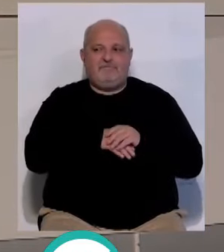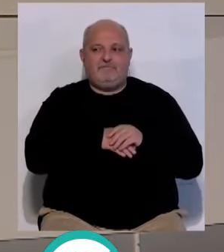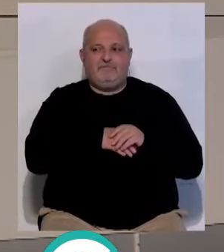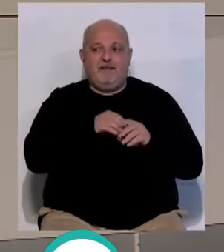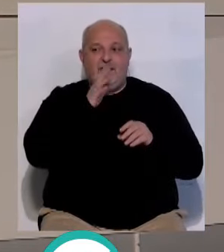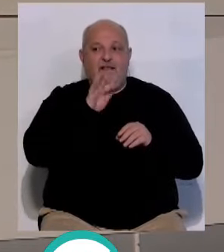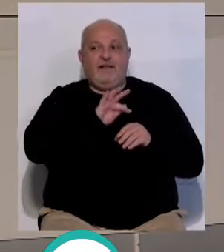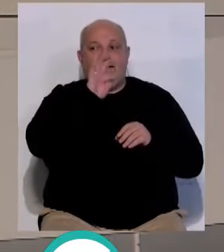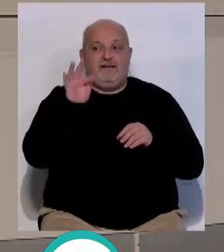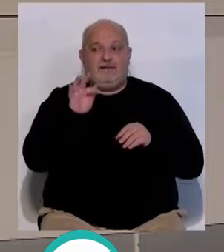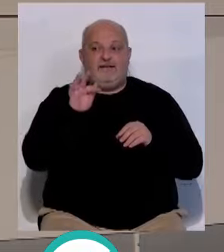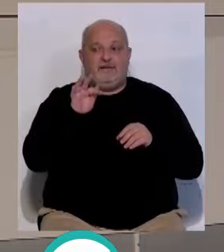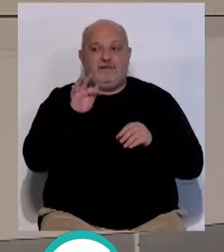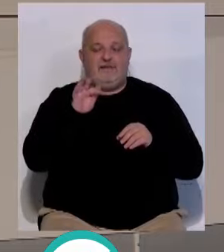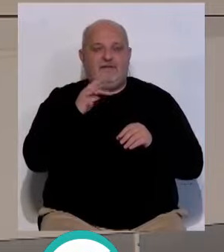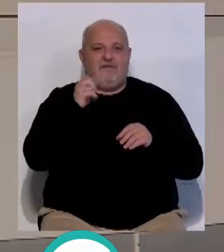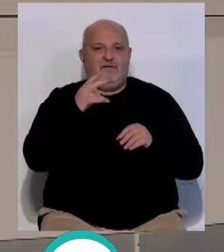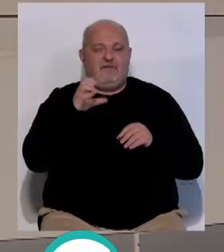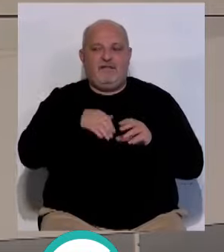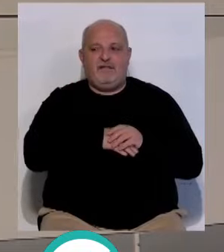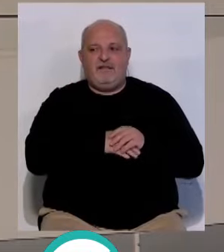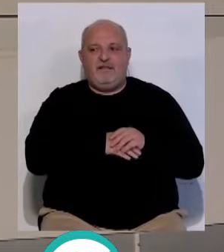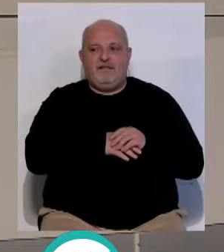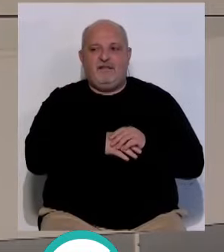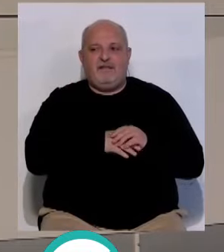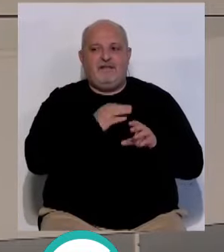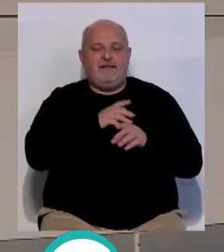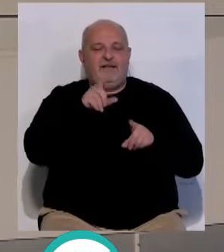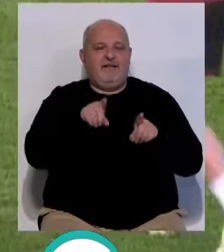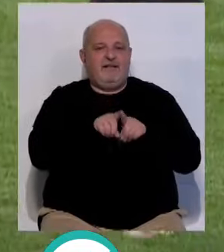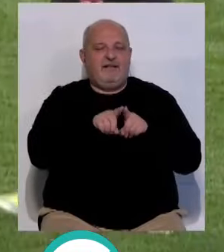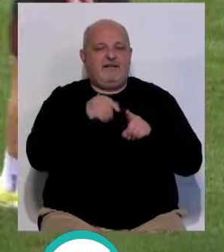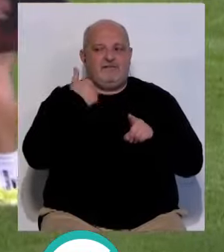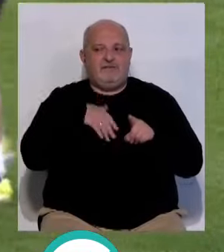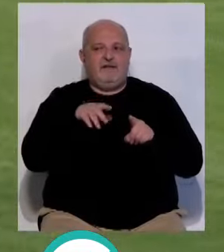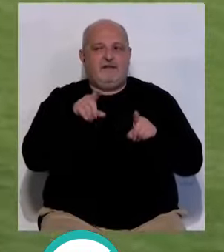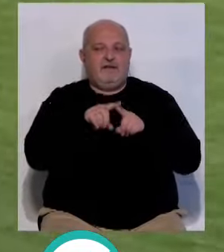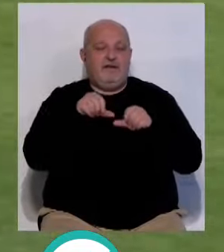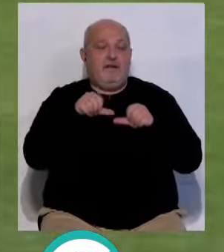ahora vamos con fe de San emeterio Vale futbolista que l vaa un poco la atención en su caso porque